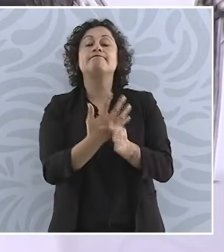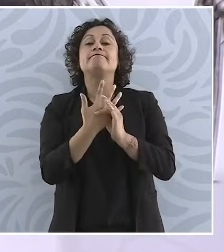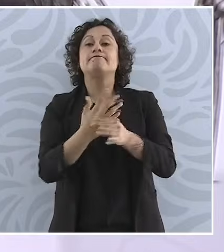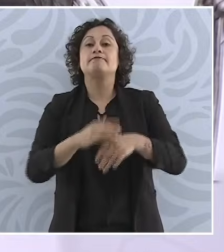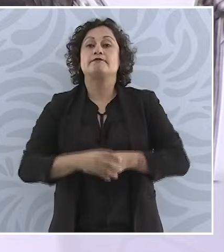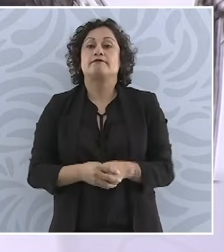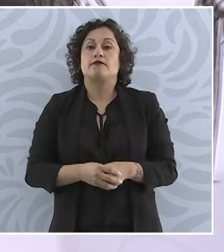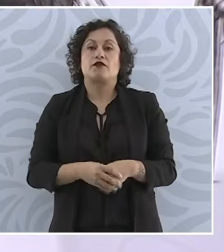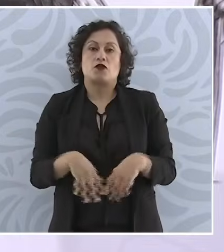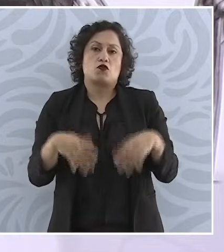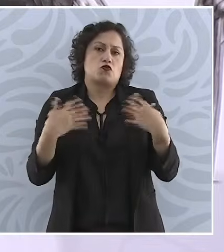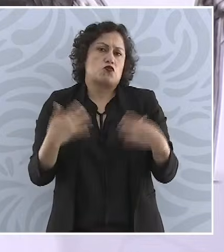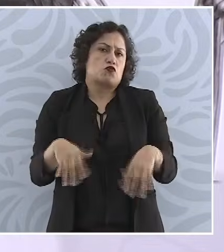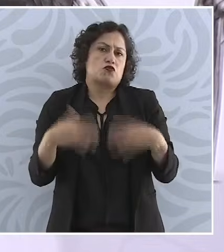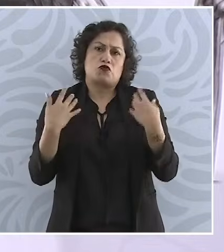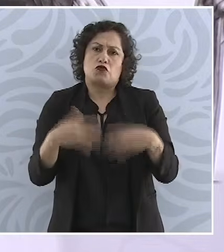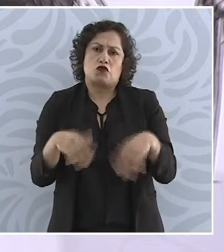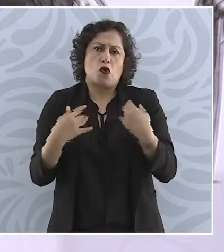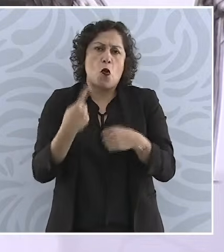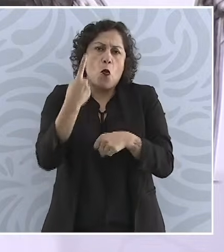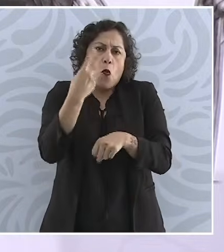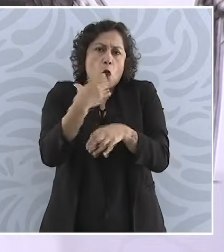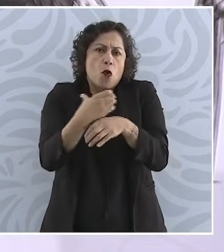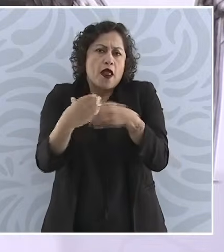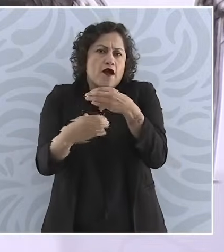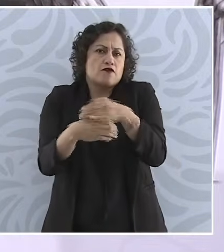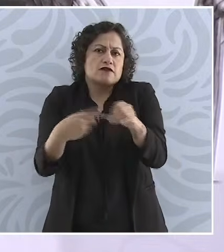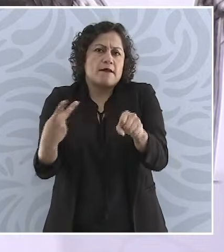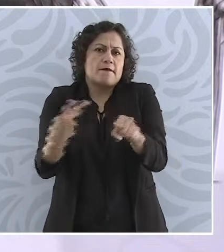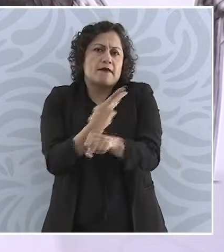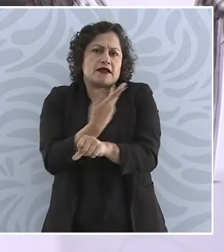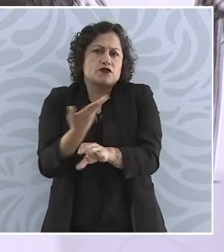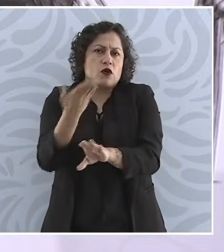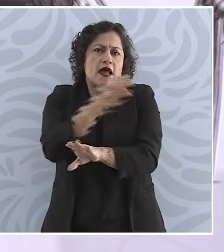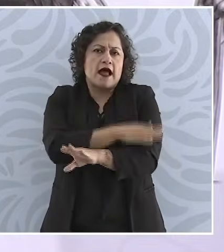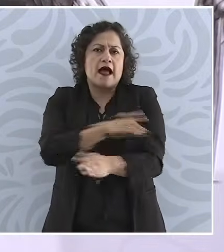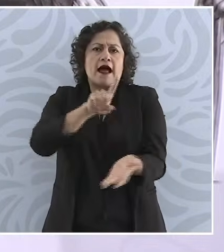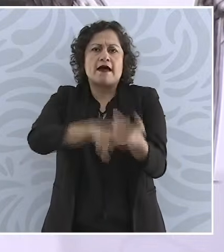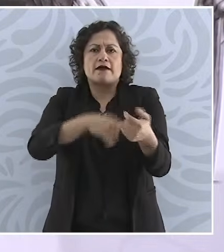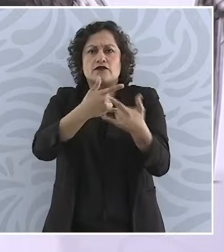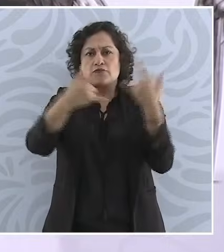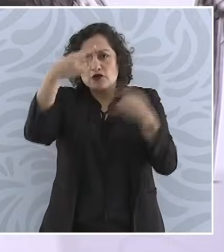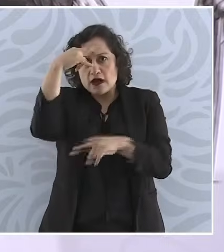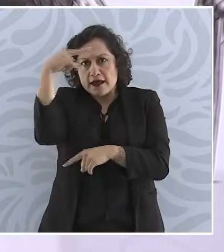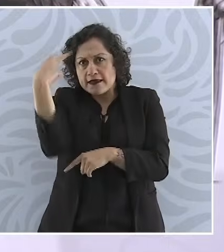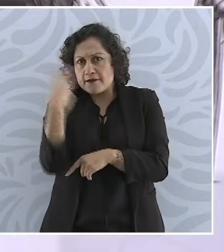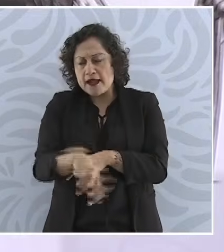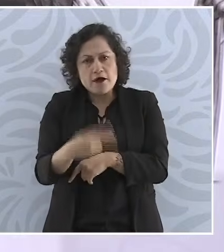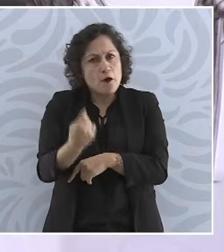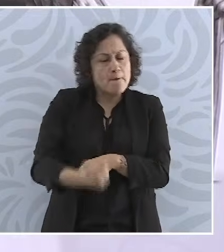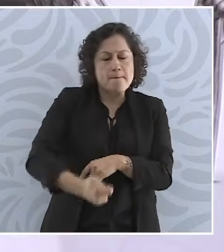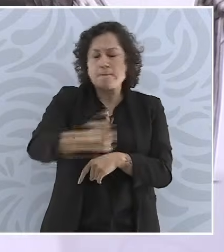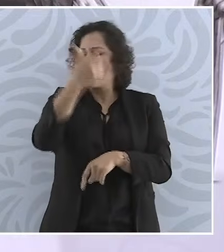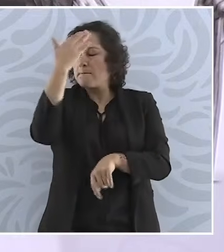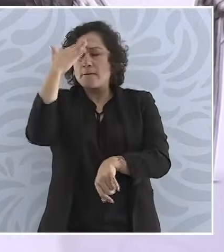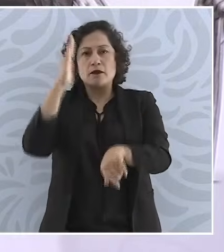mayor trascendencia en la historia de México ha sido la expropiación de las compañías petroleras